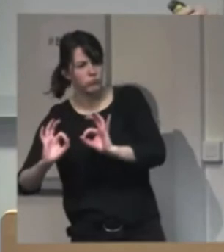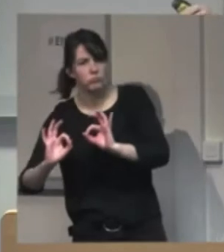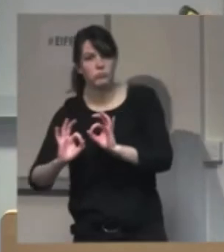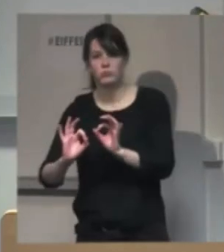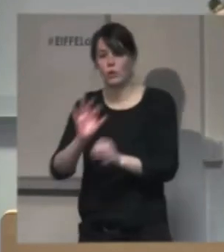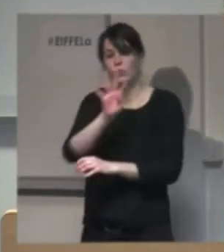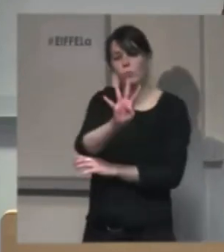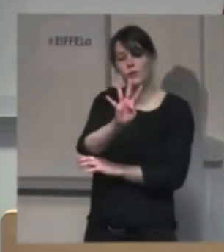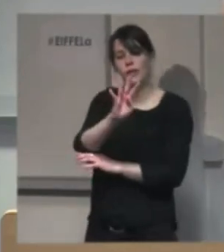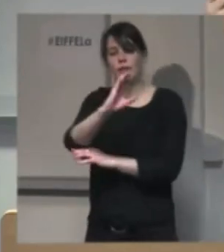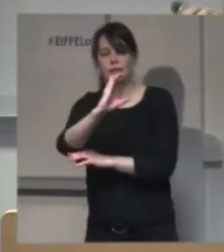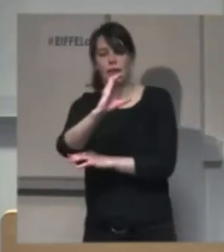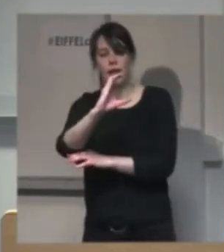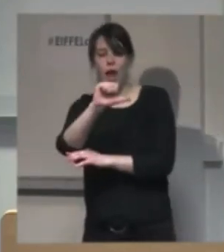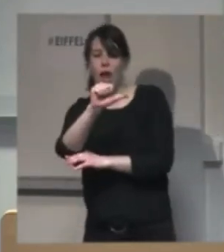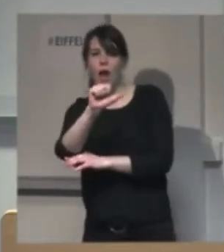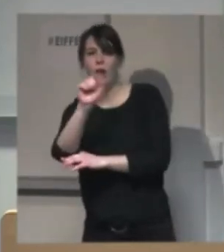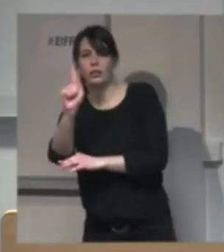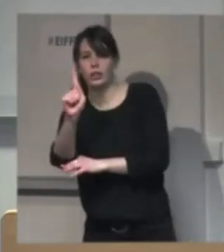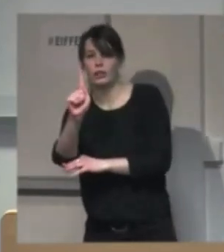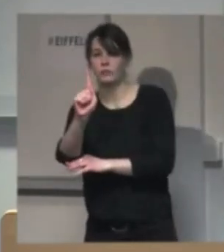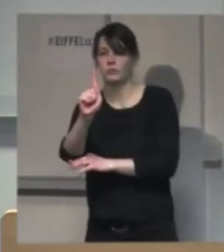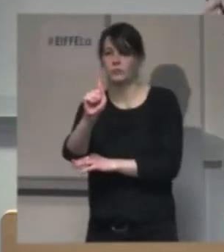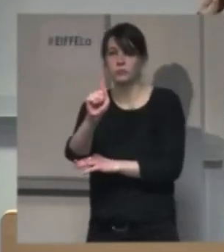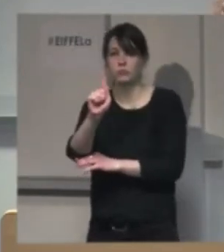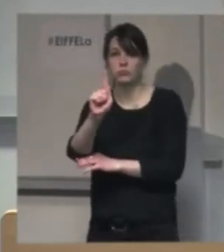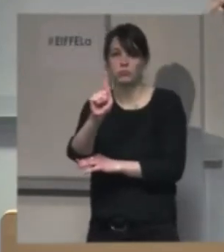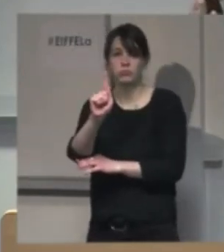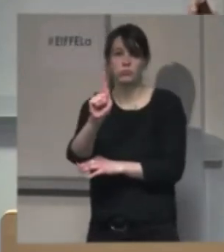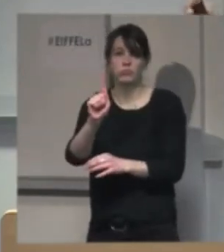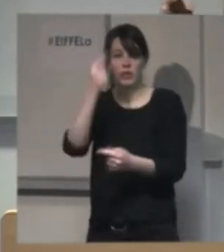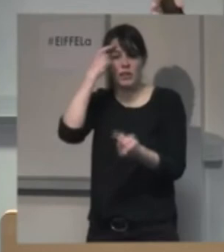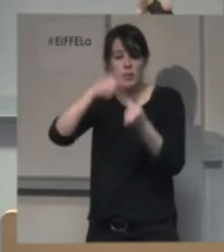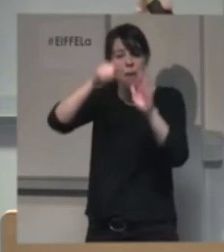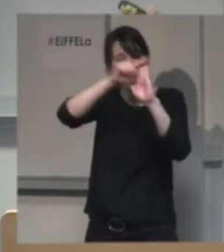Qui s'écrit WCAG et se prononce "Wécag", et qui sont les règles d'accessibilité des contenus web.